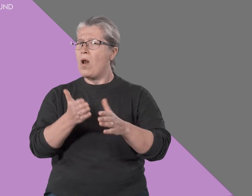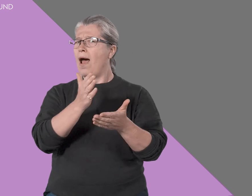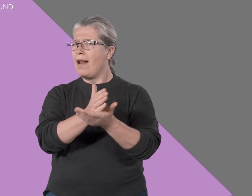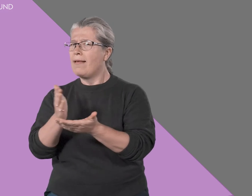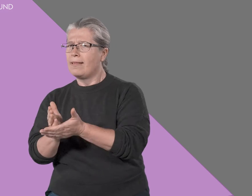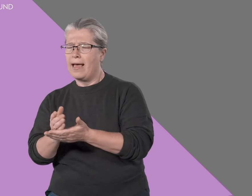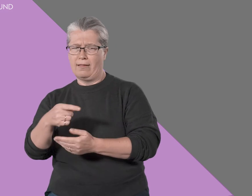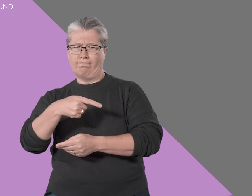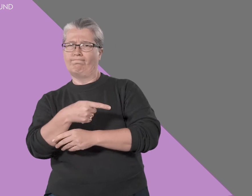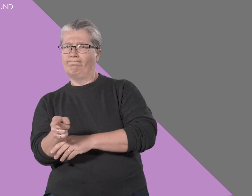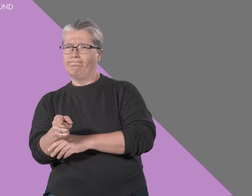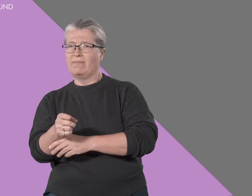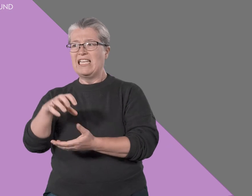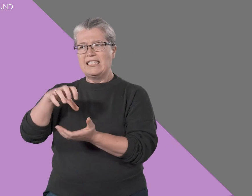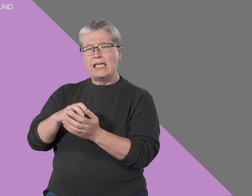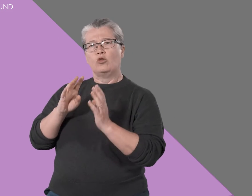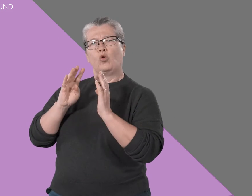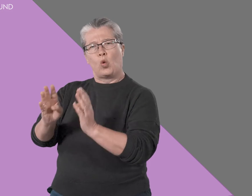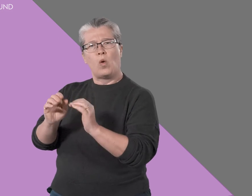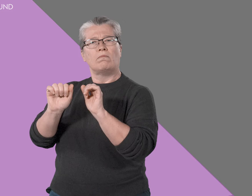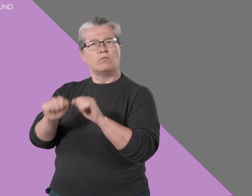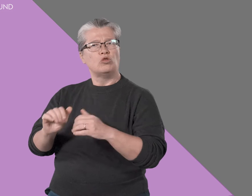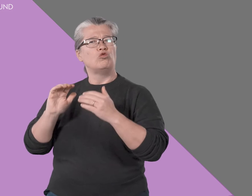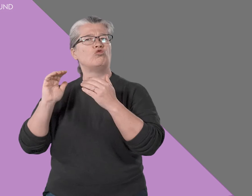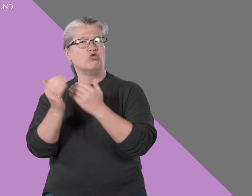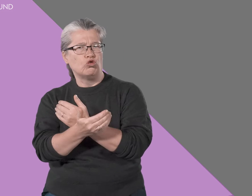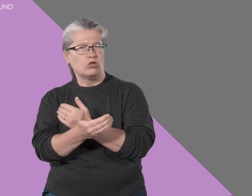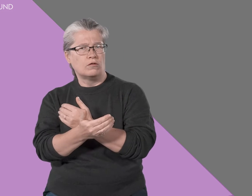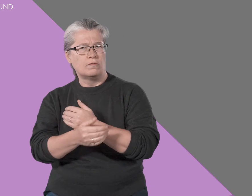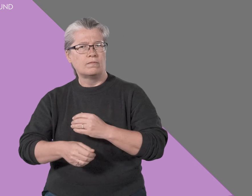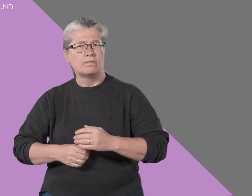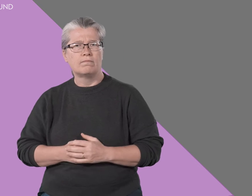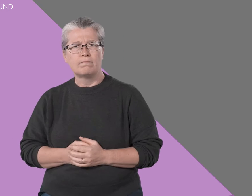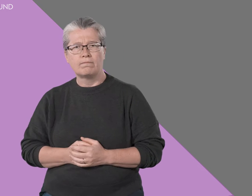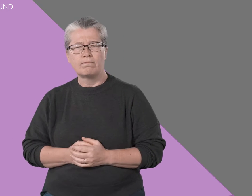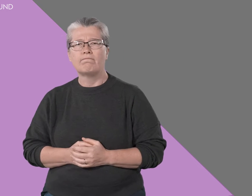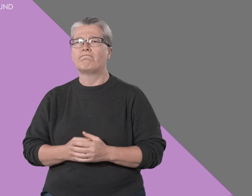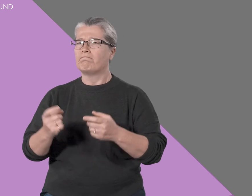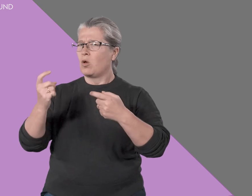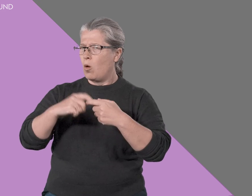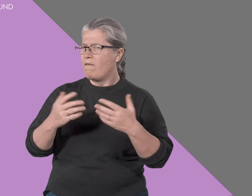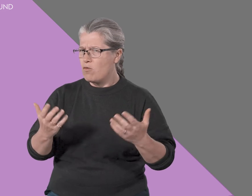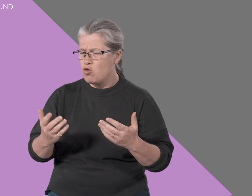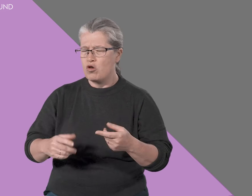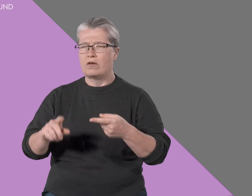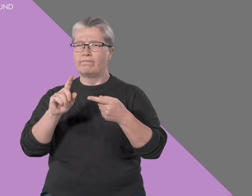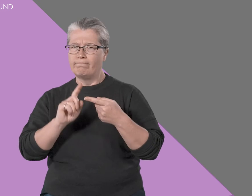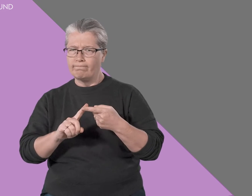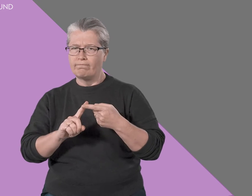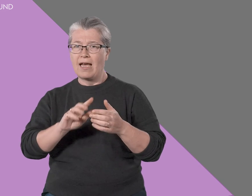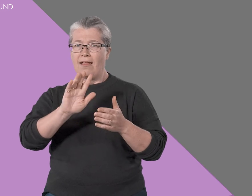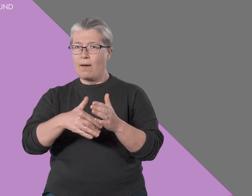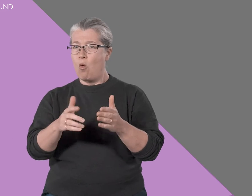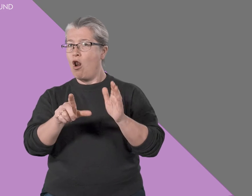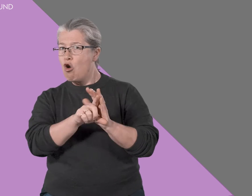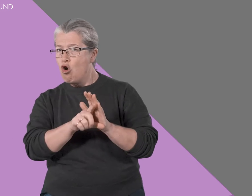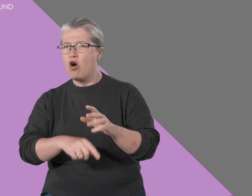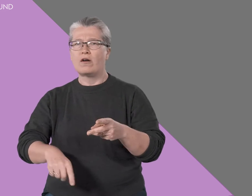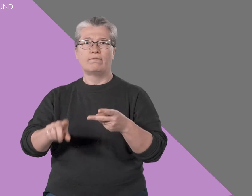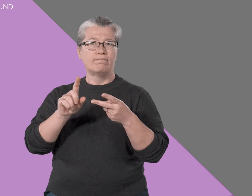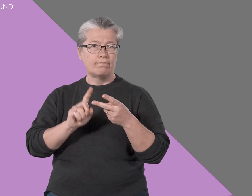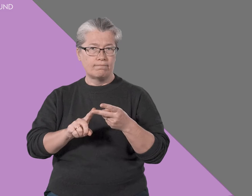grundläggande rättigheter i vardagen med hänvisning till teckenspråkslagen, -